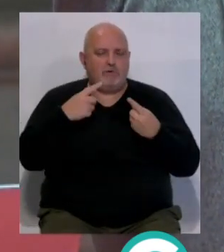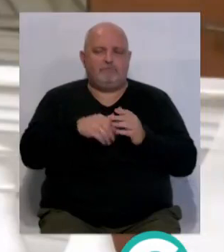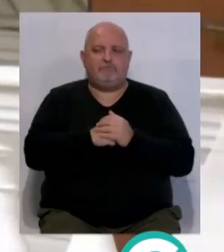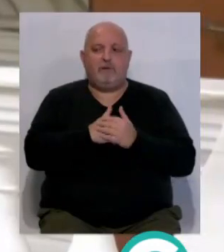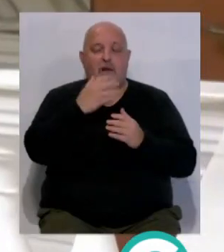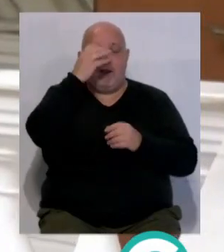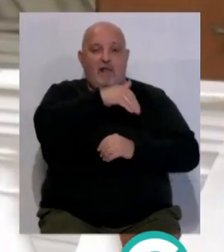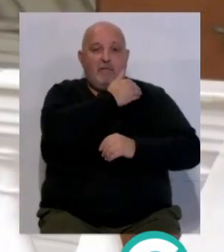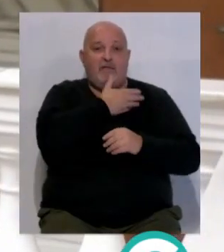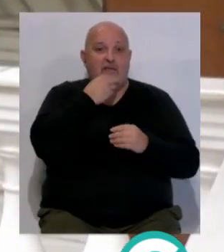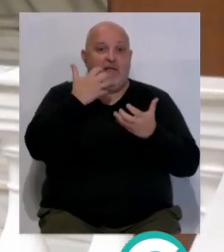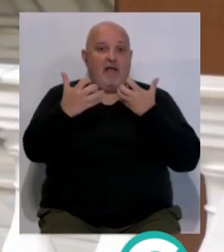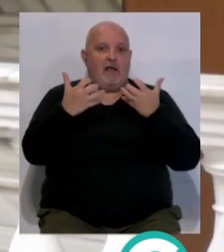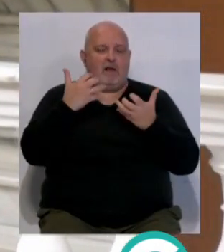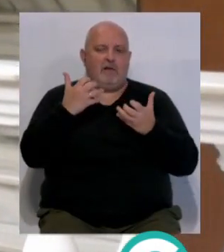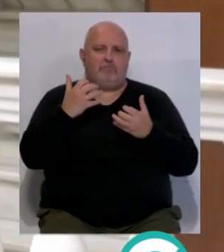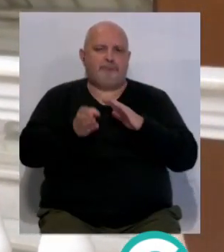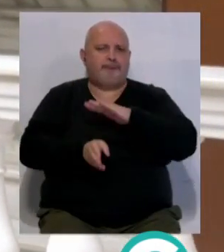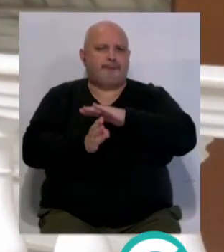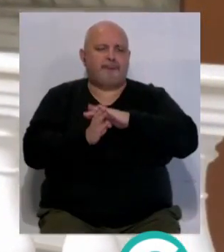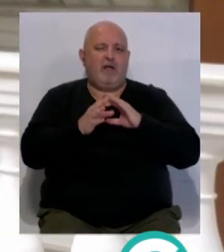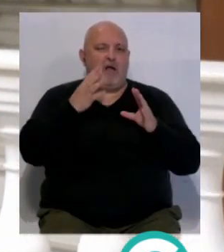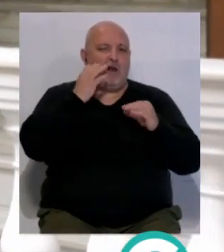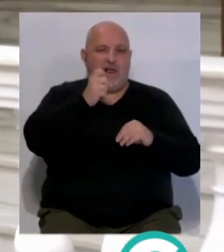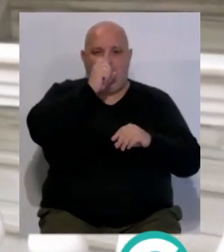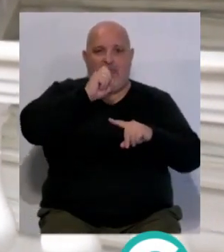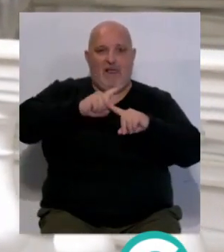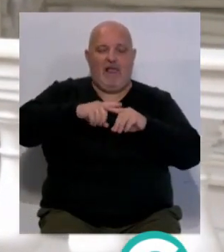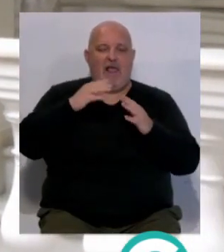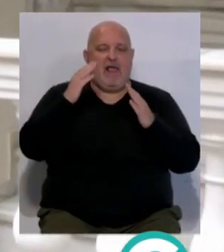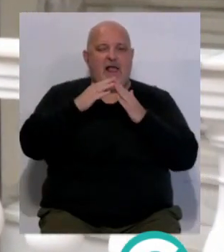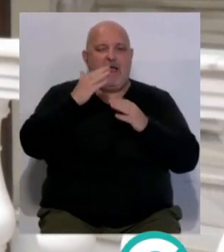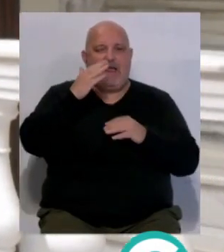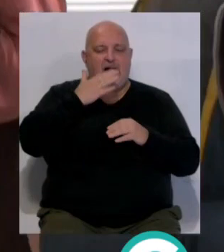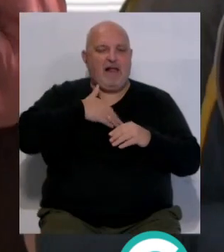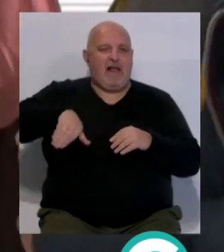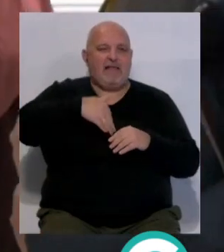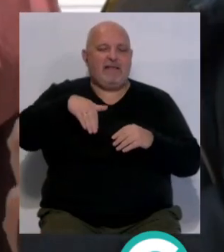Academia de Bellas Artes no renuncia a su sede de origen escuela de artes en el callejón del tinte